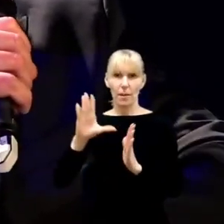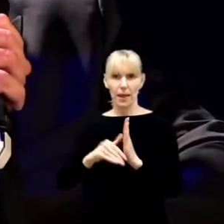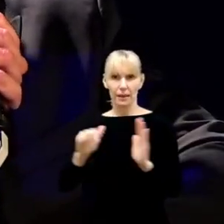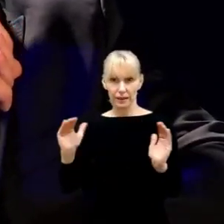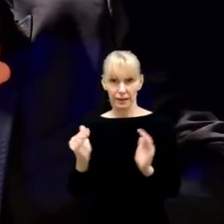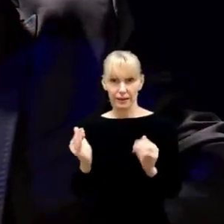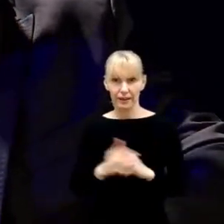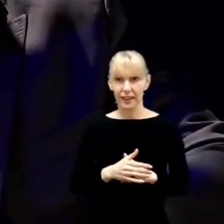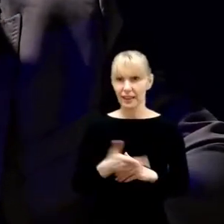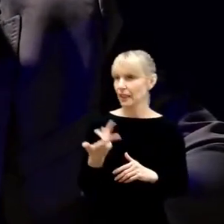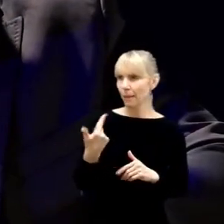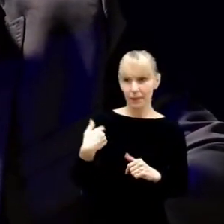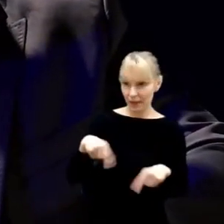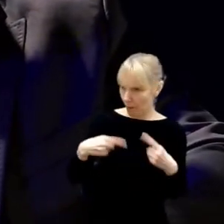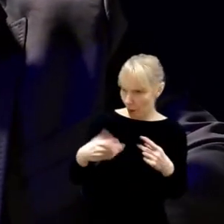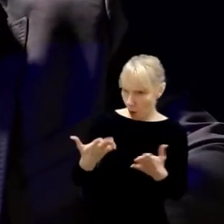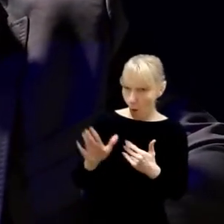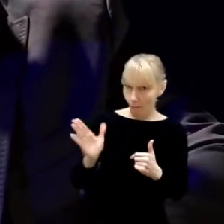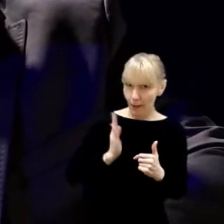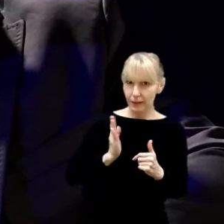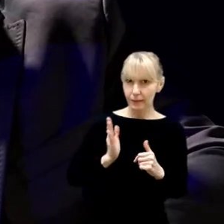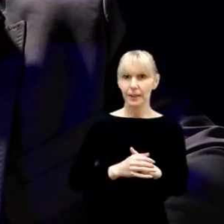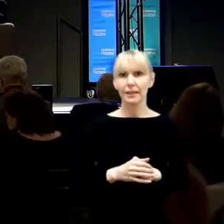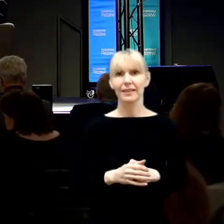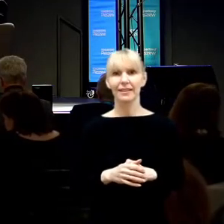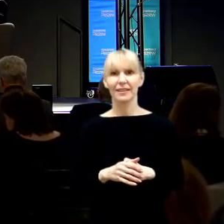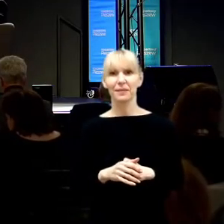No właśnie, ale bardzo mają te małe miejscowości